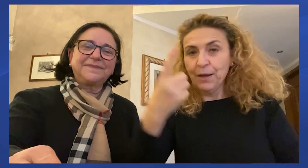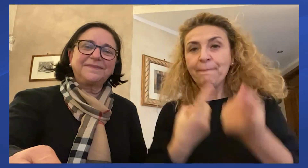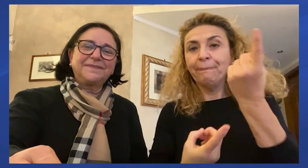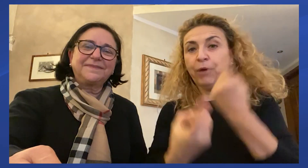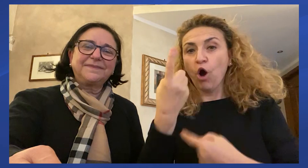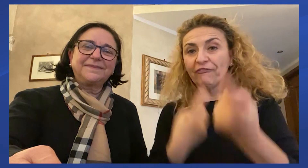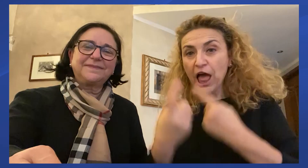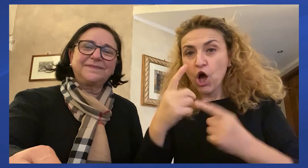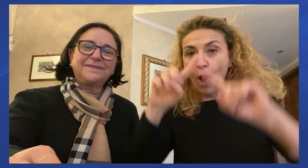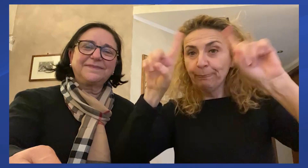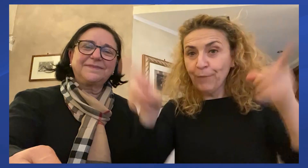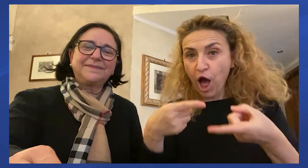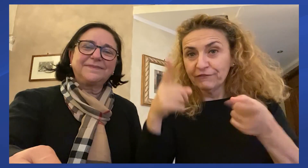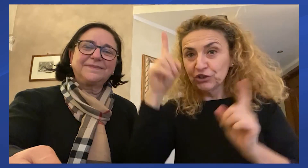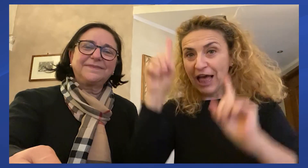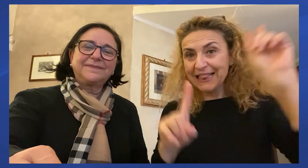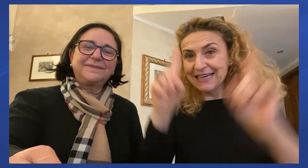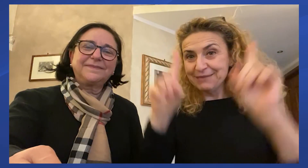Vengo dalla provincia di Milano.